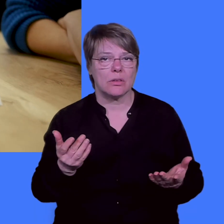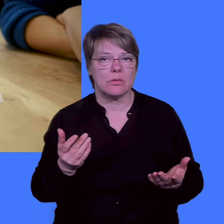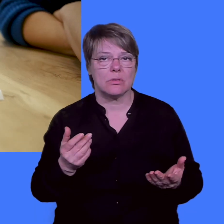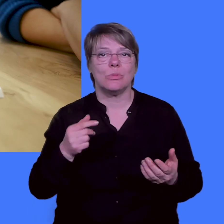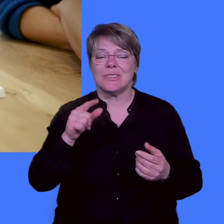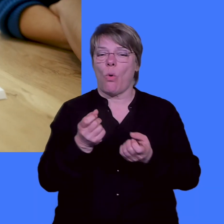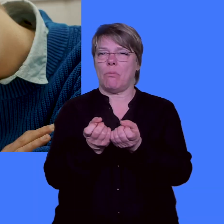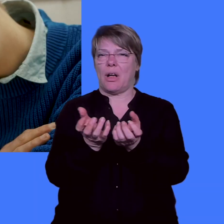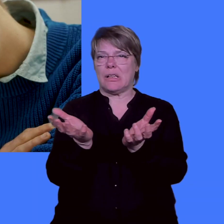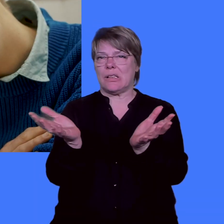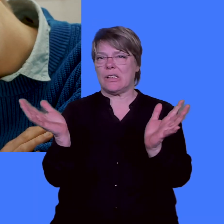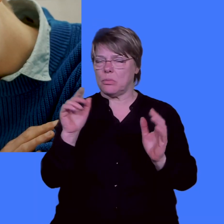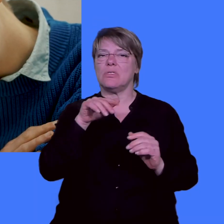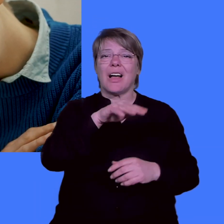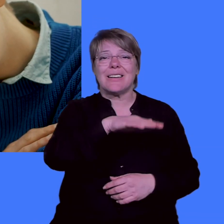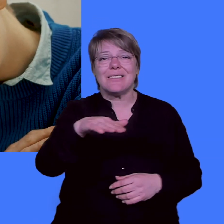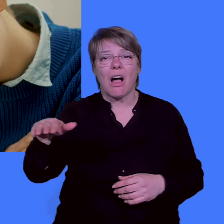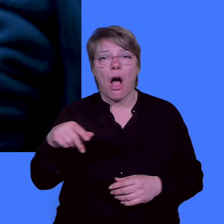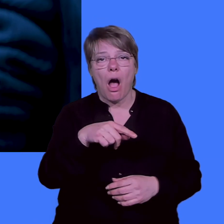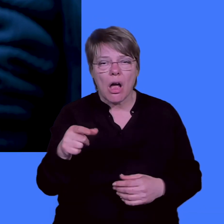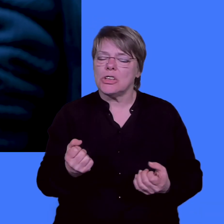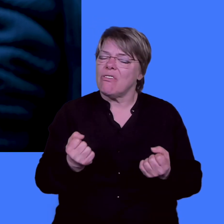Da geht es auch um Bildungsgerechtigkeit, da geht es um gesellschaftliche Teilhabe.